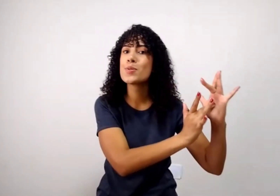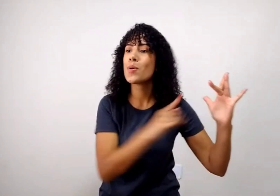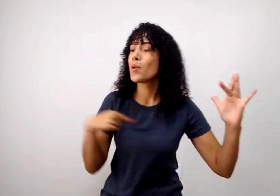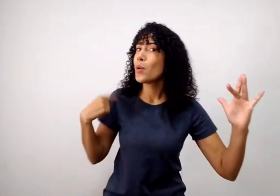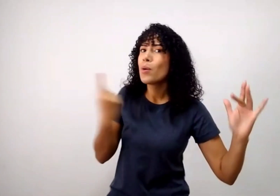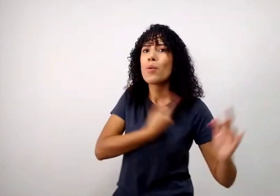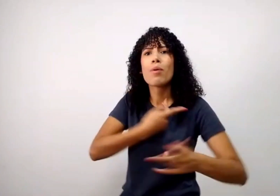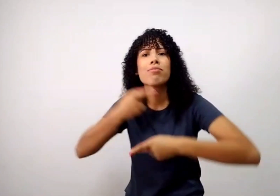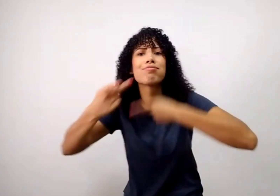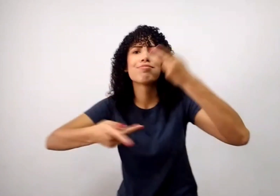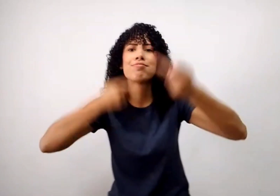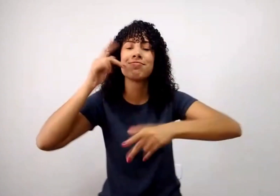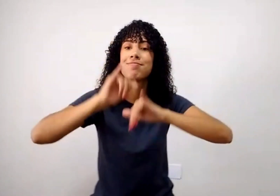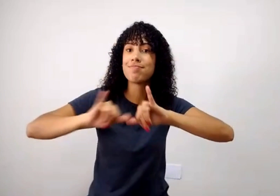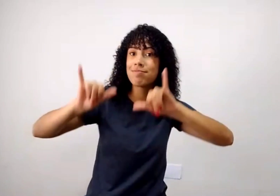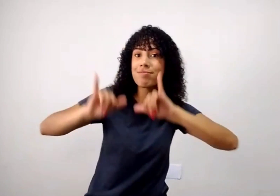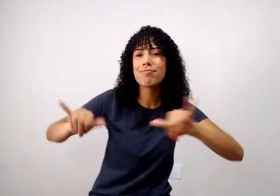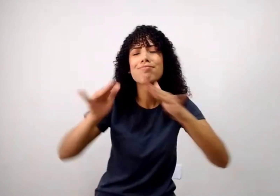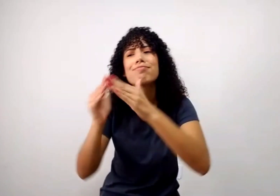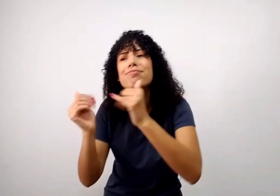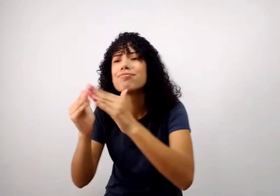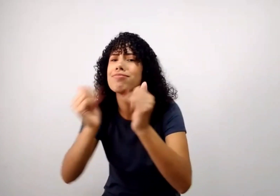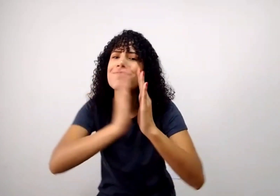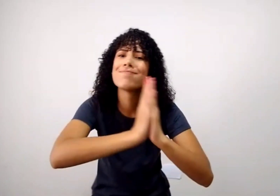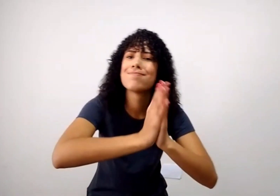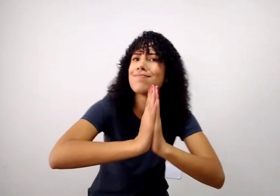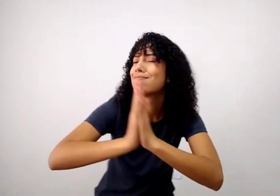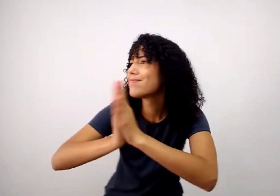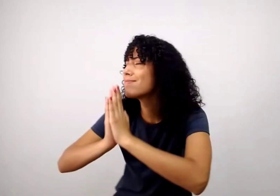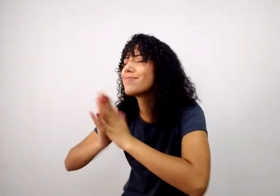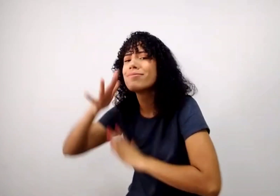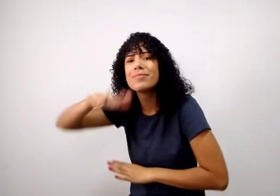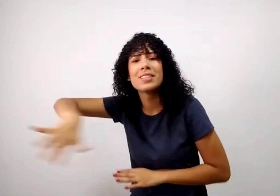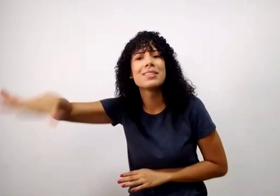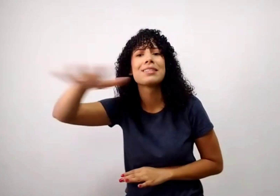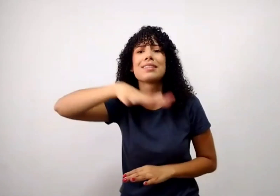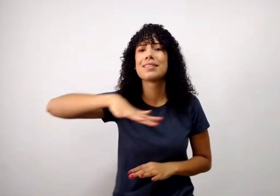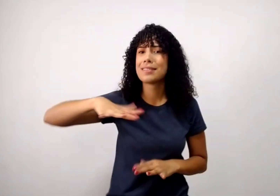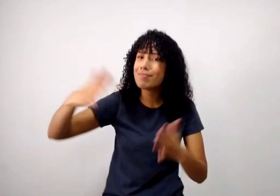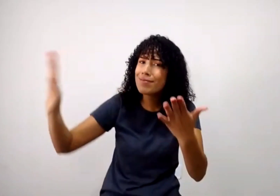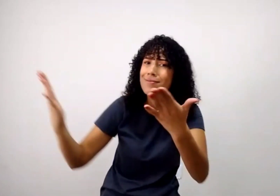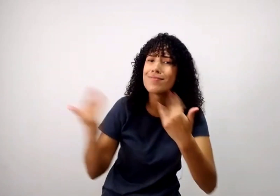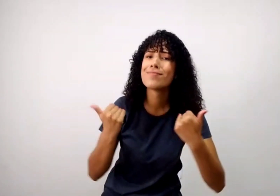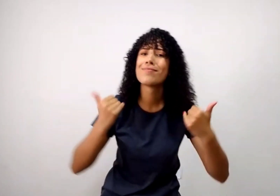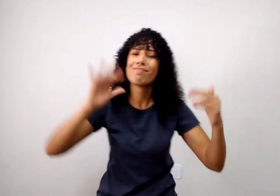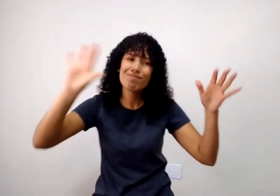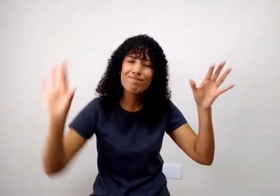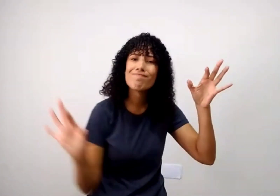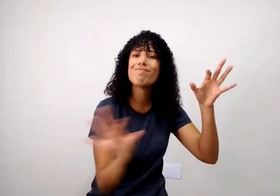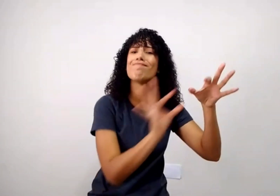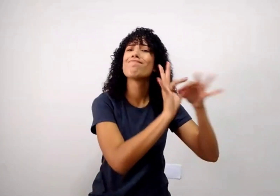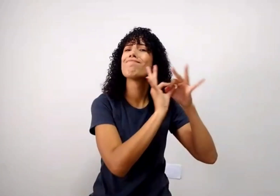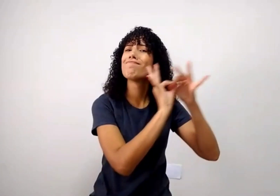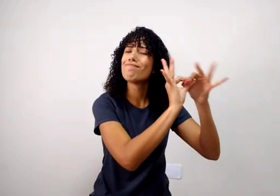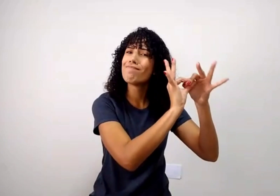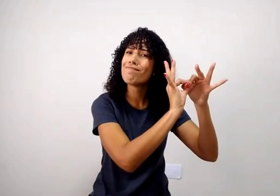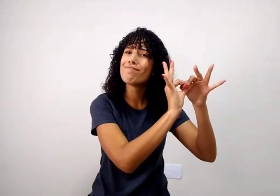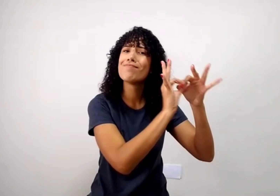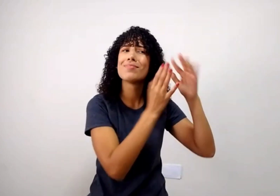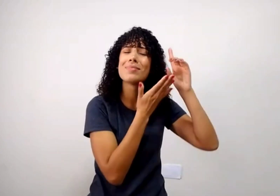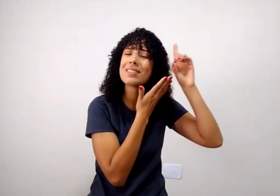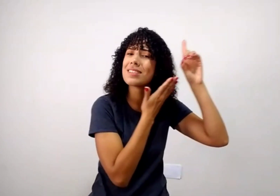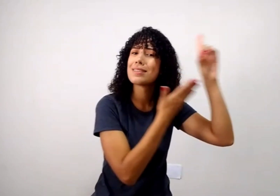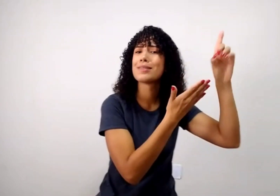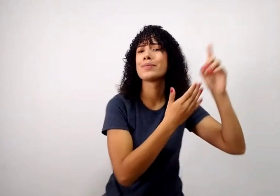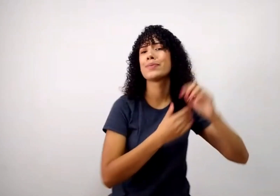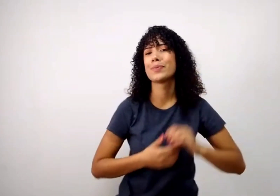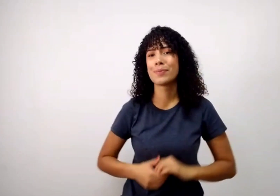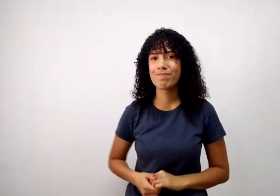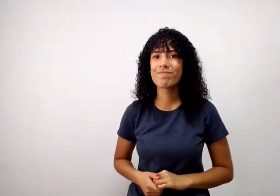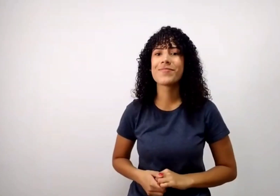Em nome de Cristo, nós vos suplicamos: deixai-vos reconciliar com Deus.